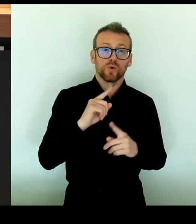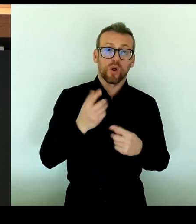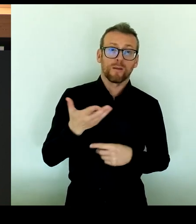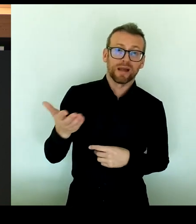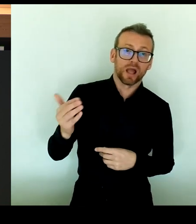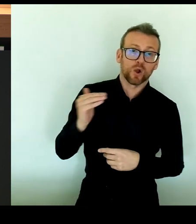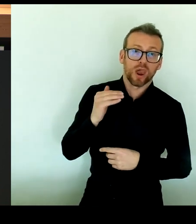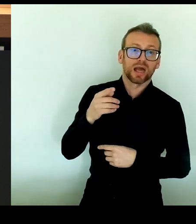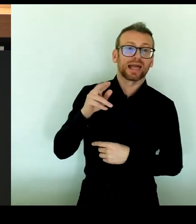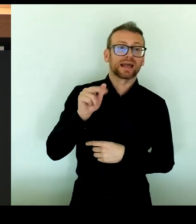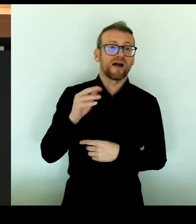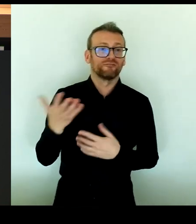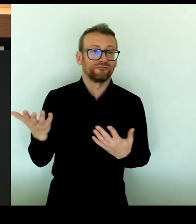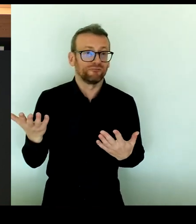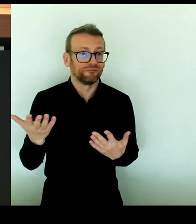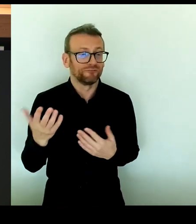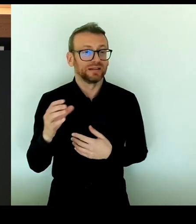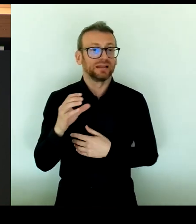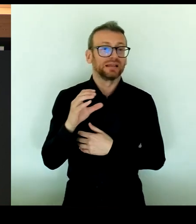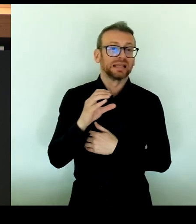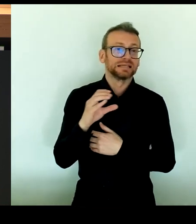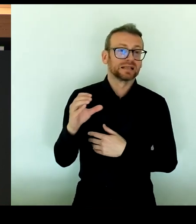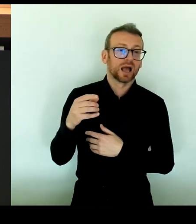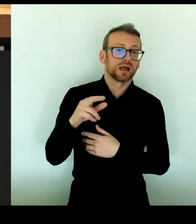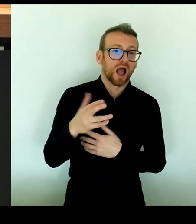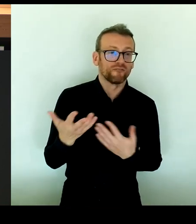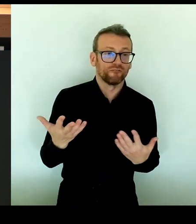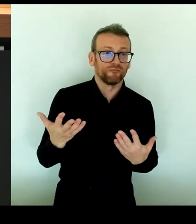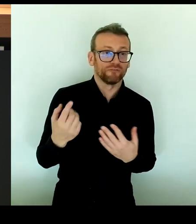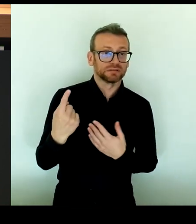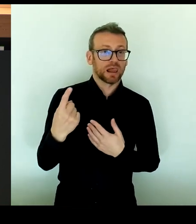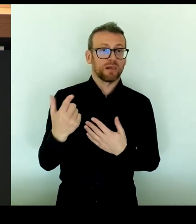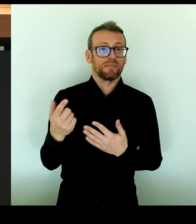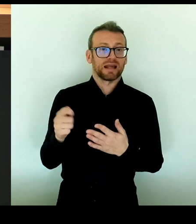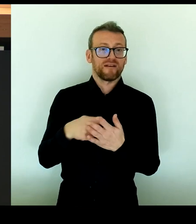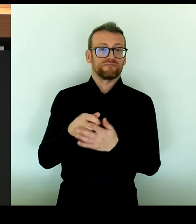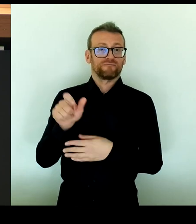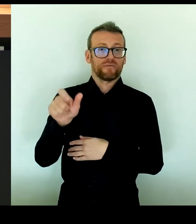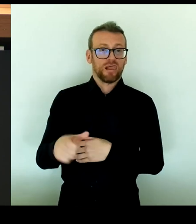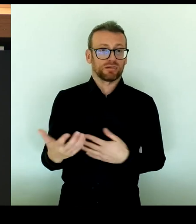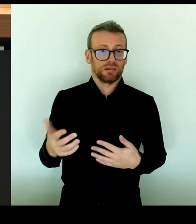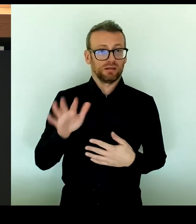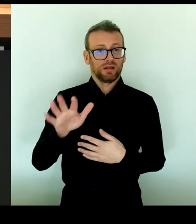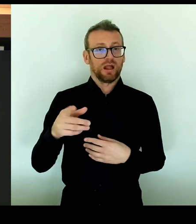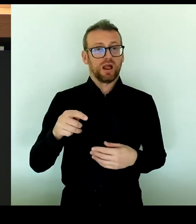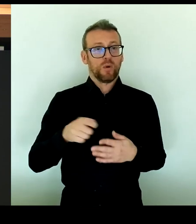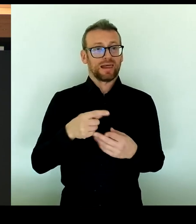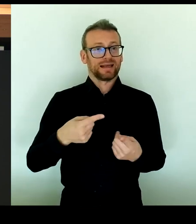was ebenso Brecht über hundertfünfzig Jahren geplant hat. Davon profitiert diese Stadt. Und wenn Sie sich daran nicht